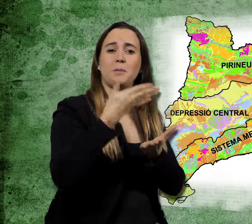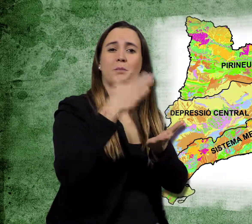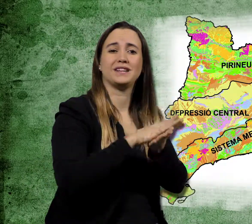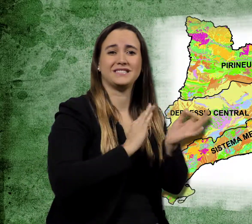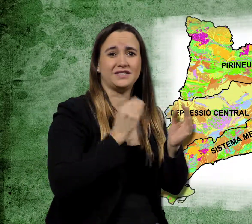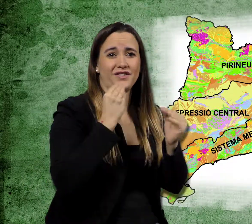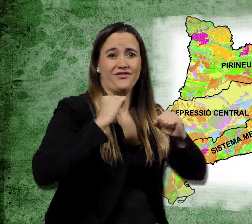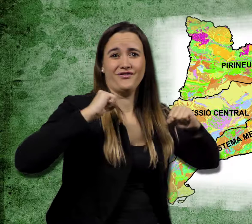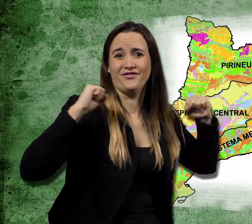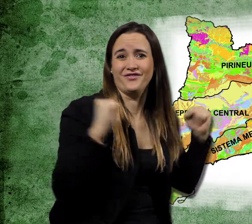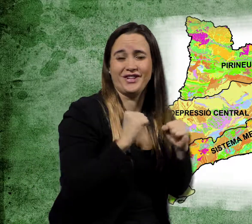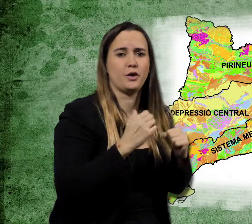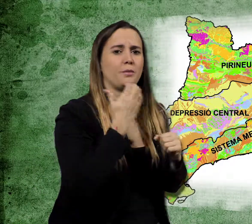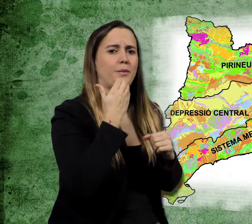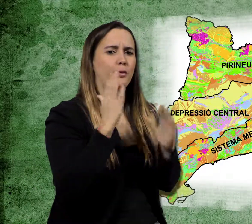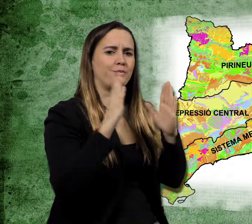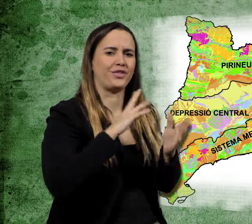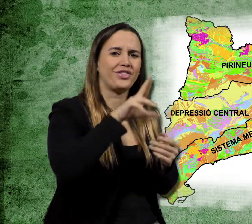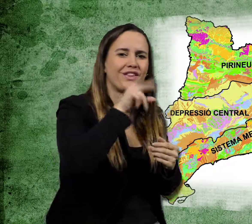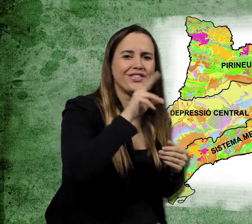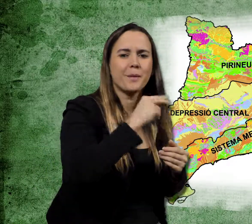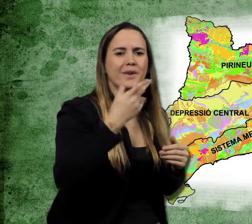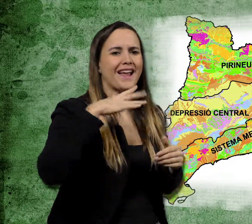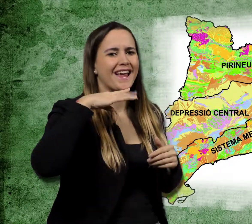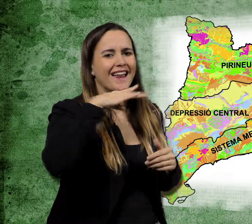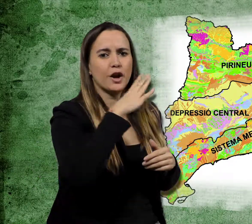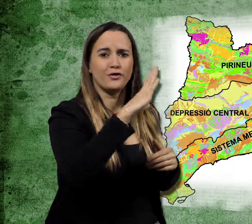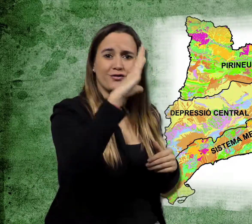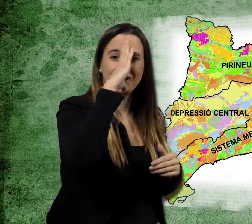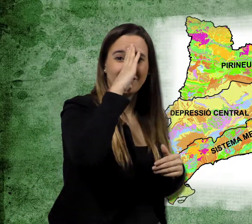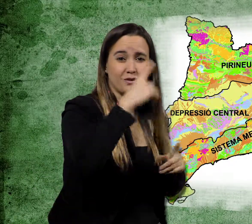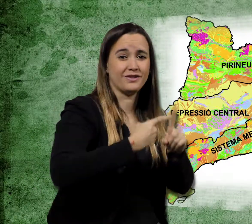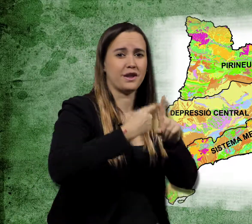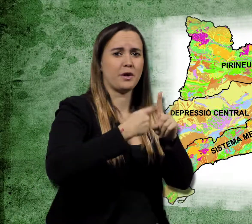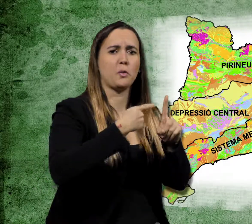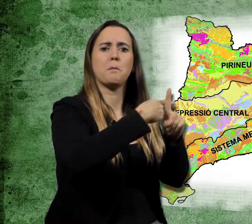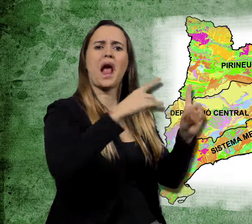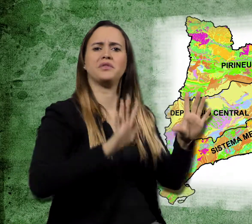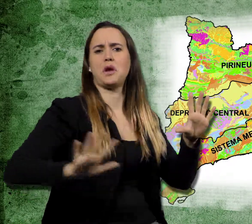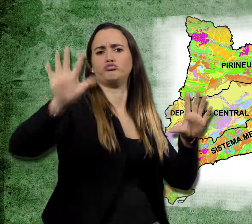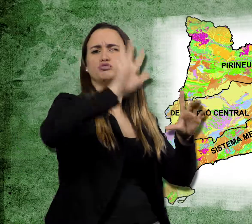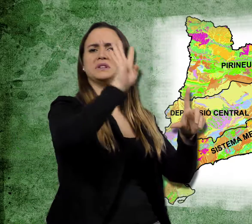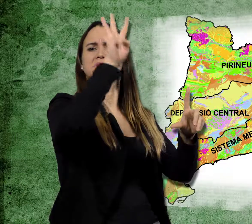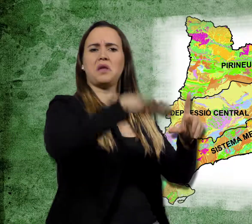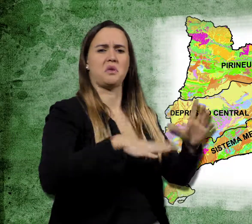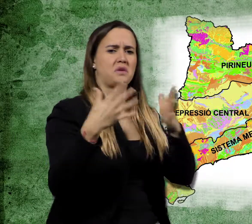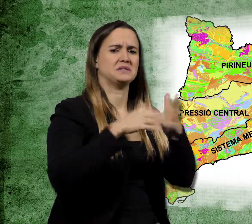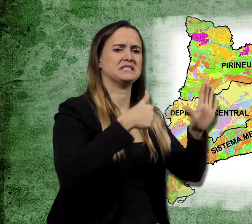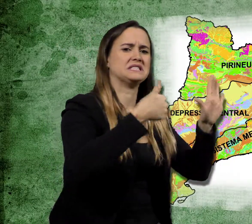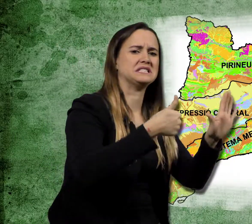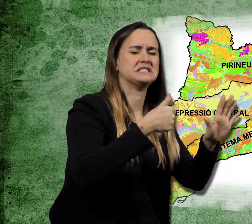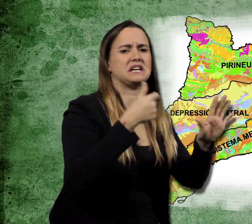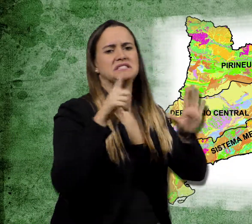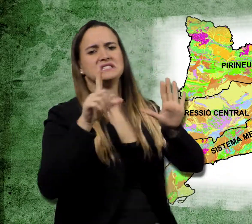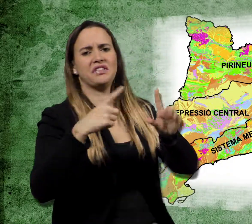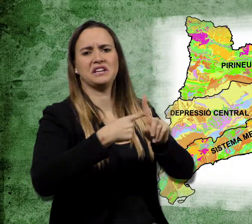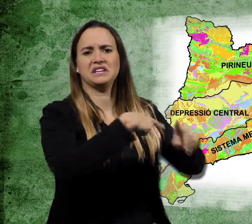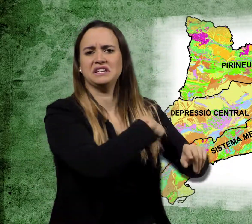Als mesos freds (desembre, gener i febrer), la temperatura mitjana a Catalunya és de 6-7 graus.